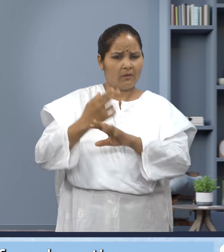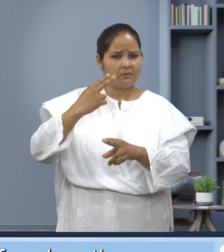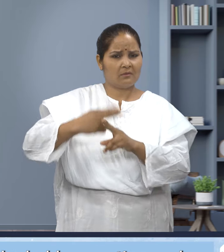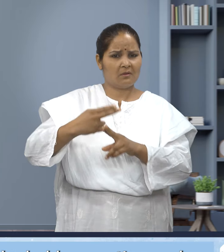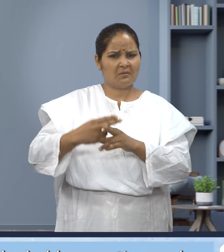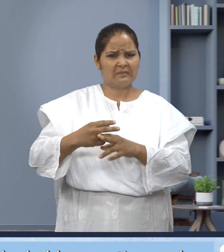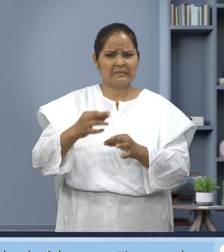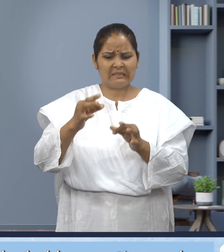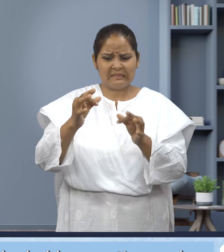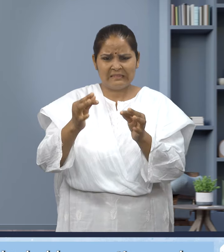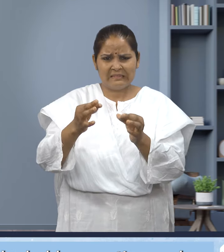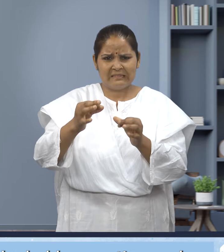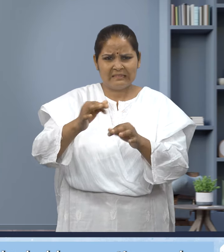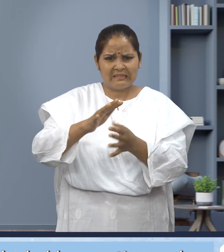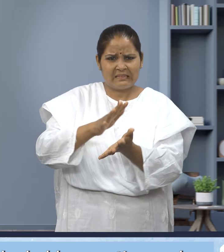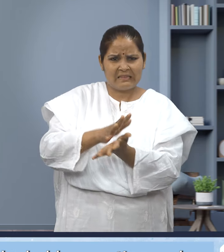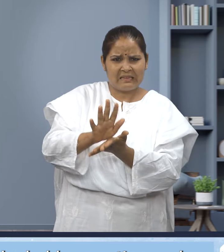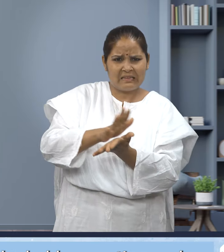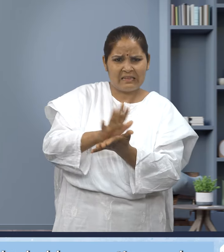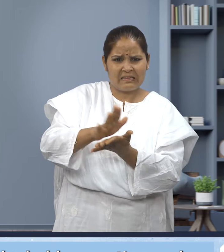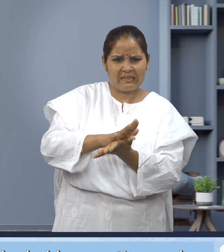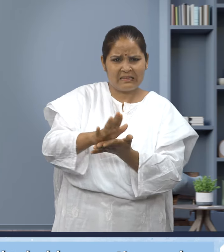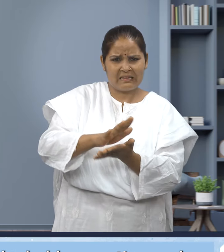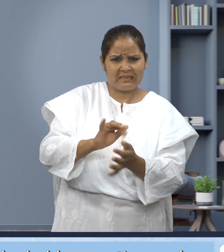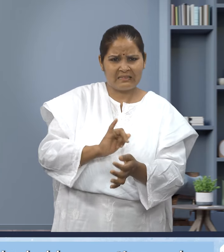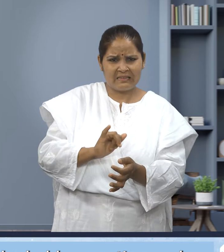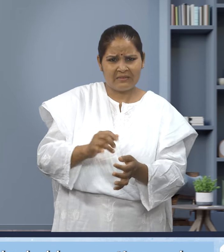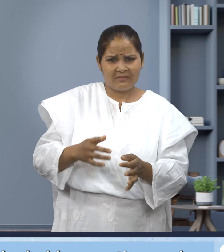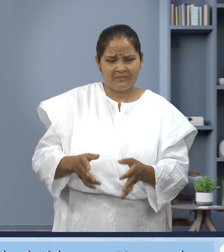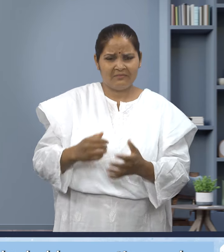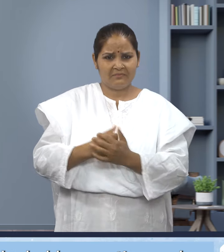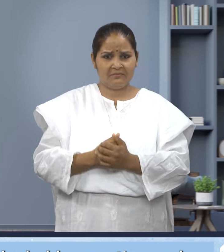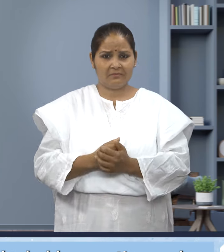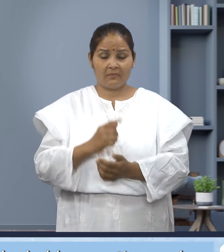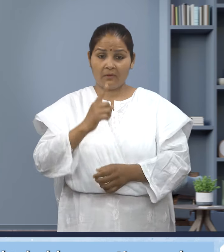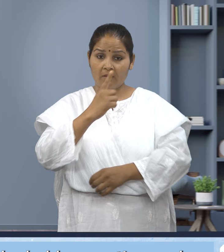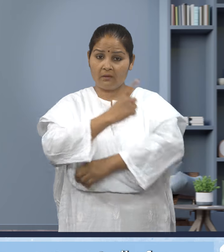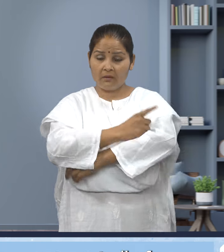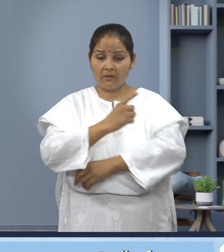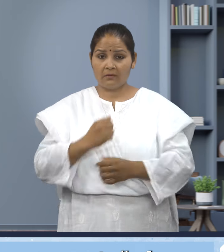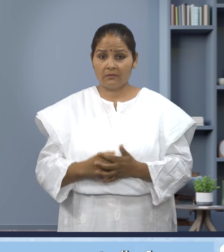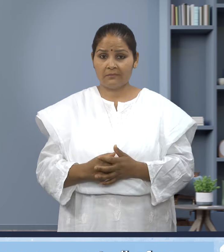ఒకసారి సరస్సులోని కప్పలన్నీ సమావేశమయ్యాయి